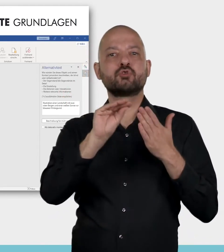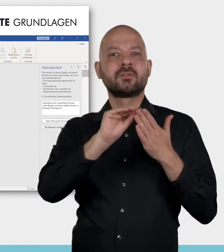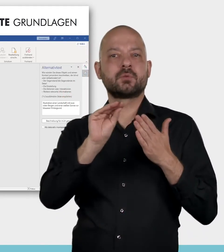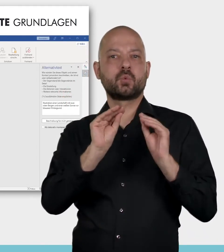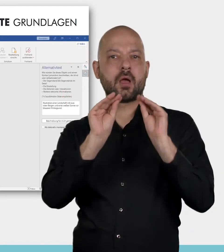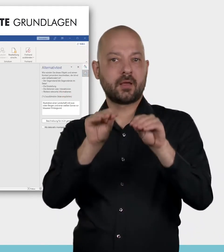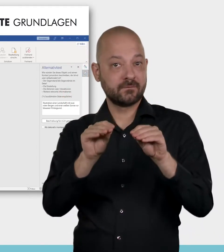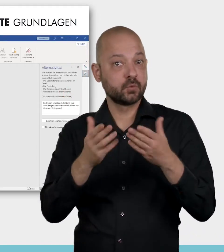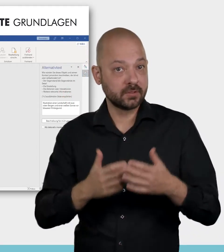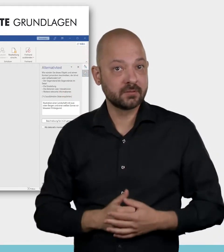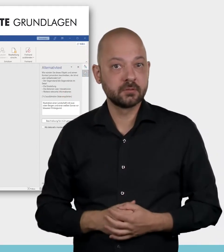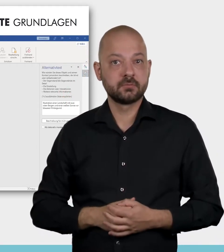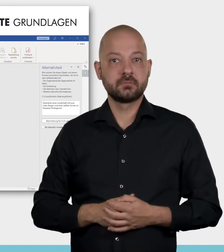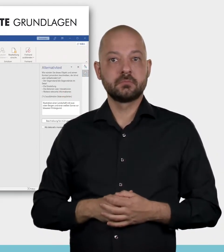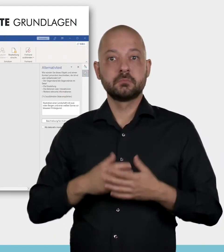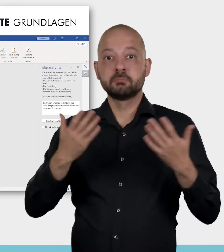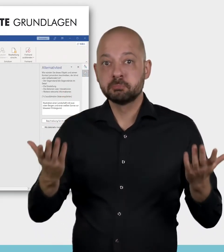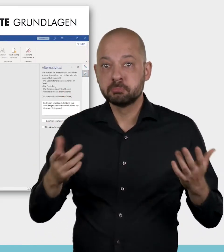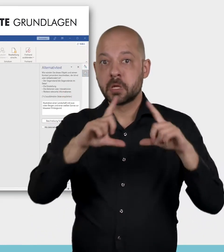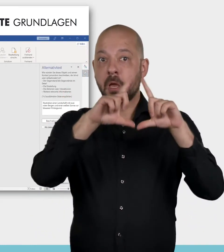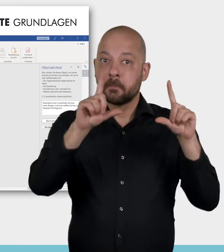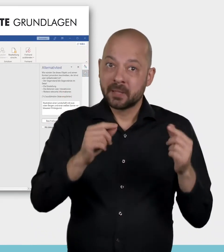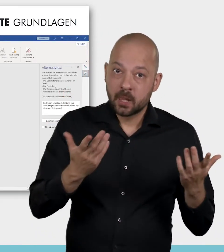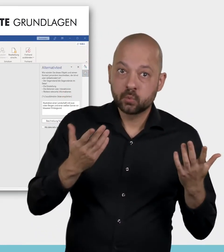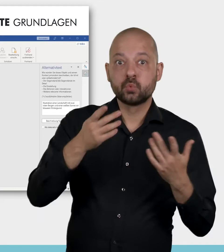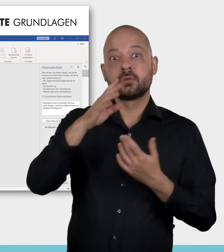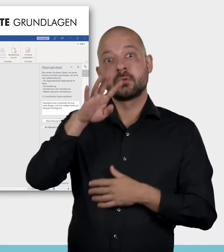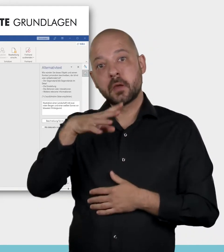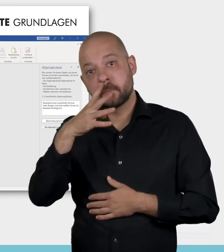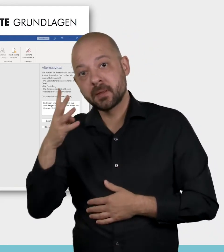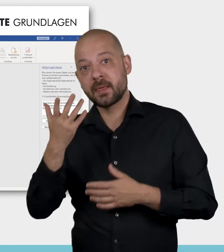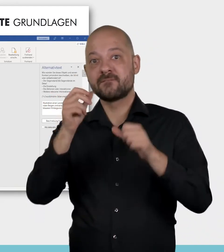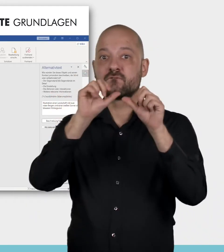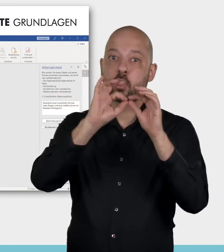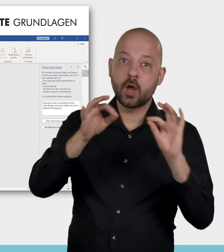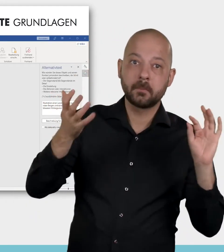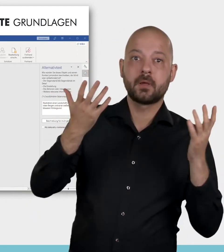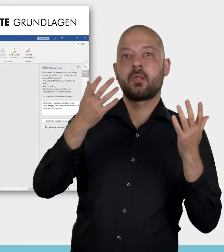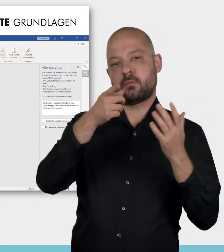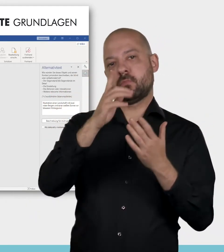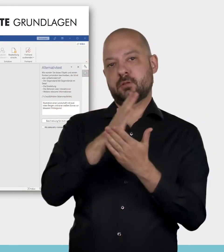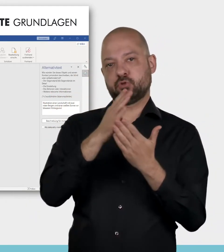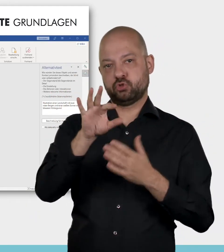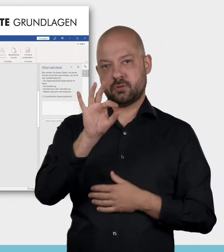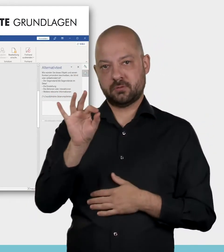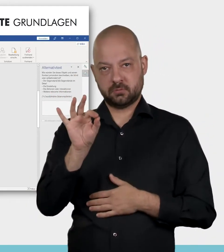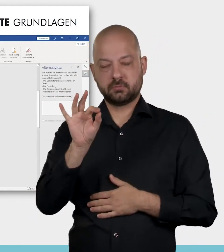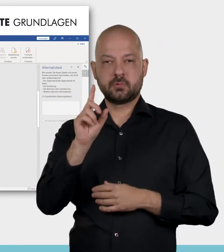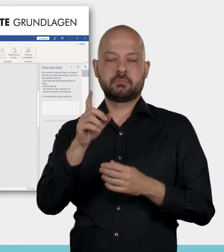Wählen Sie, ob es sich um eine Abbildung, eine Tabelle oder eine Formel handelt und fügen Sie einen kurzen Text hinzu.